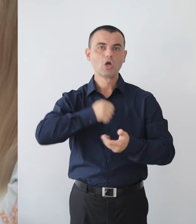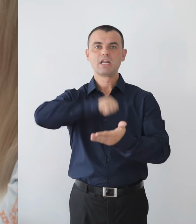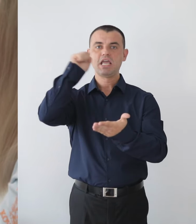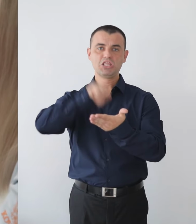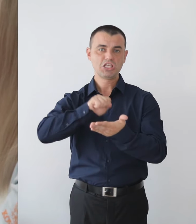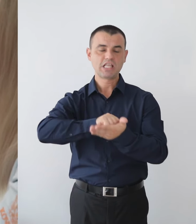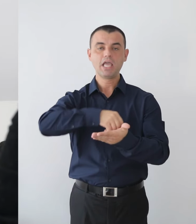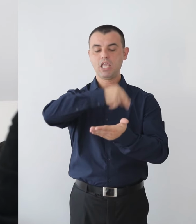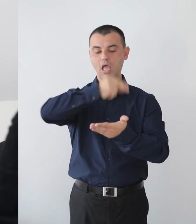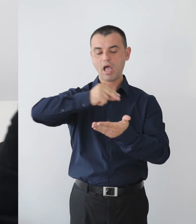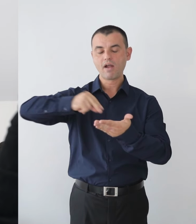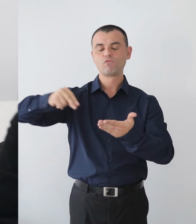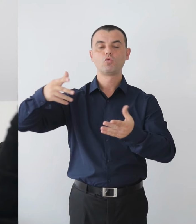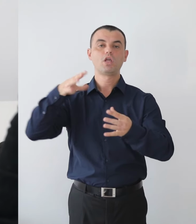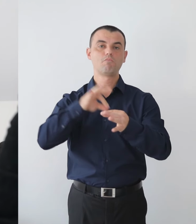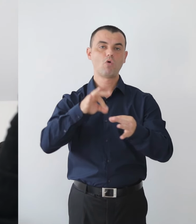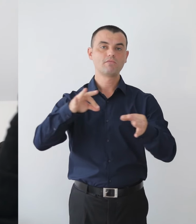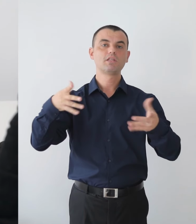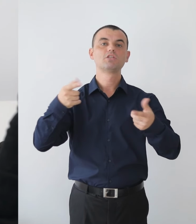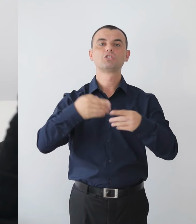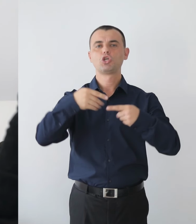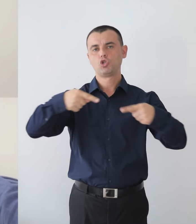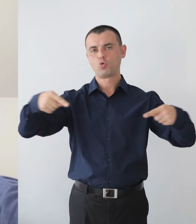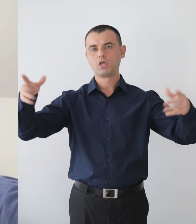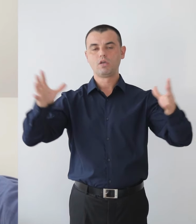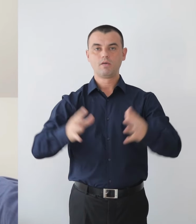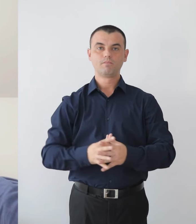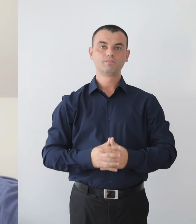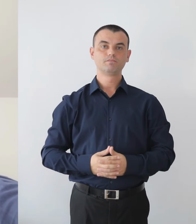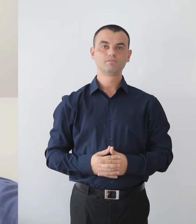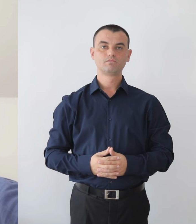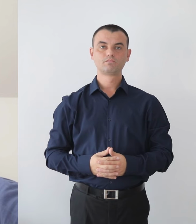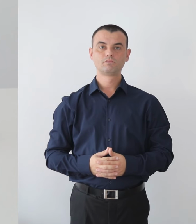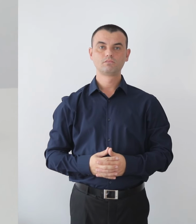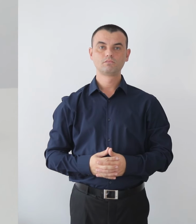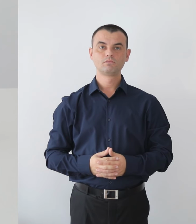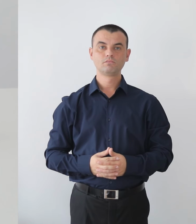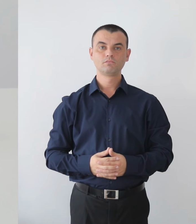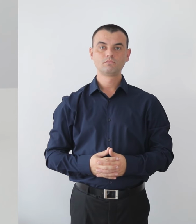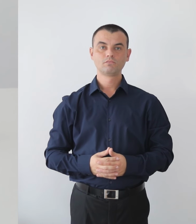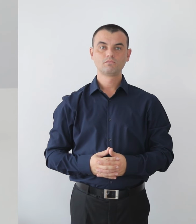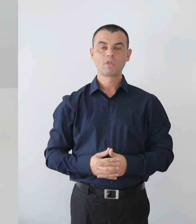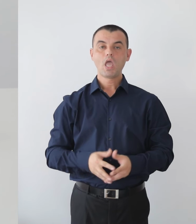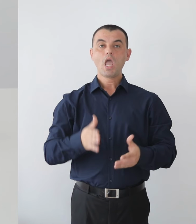блогъри, дизайнери, издатели, писатели, уеб дизайнери и други фрийлансъри.